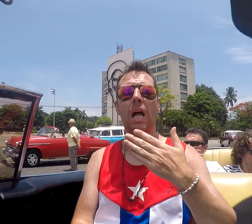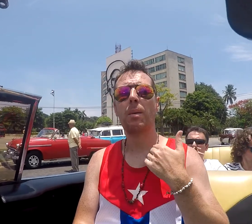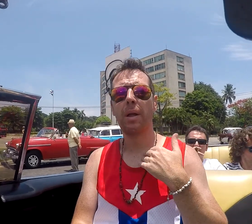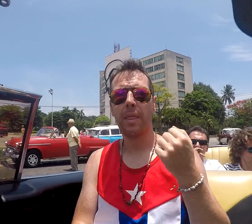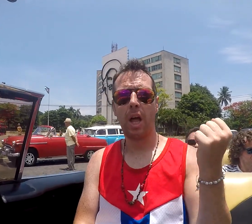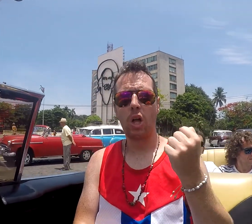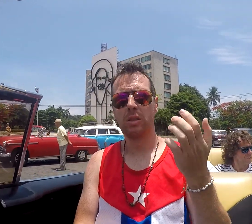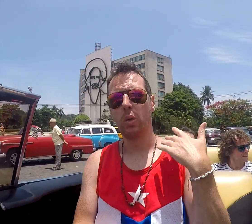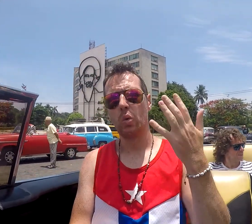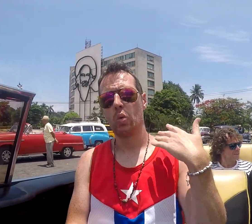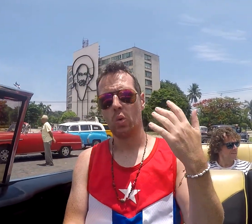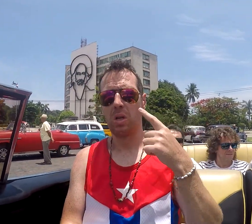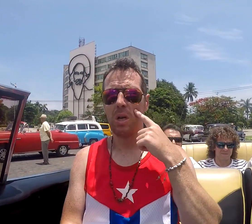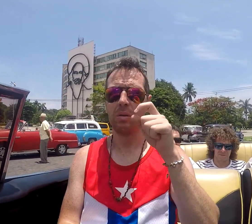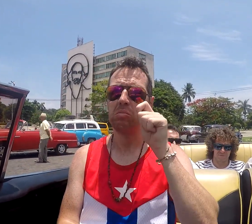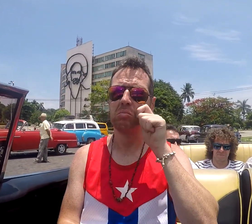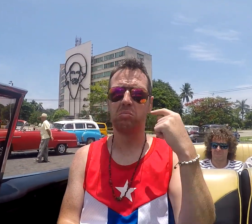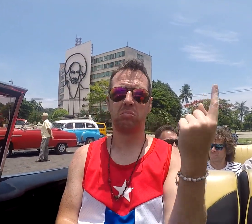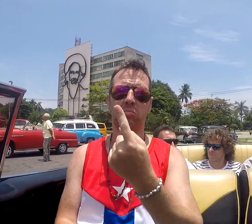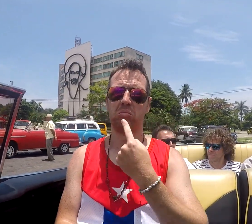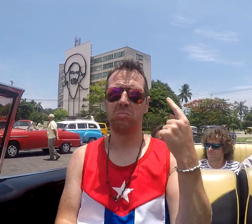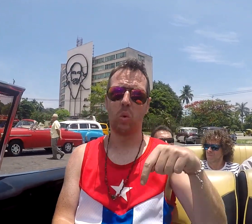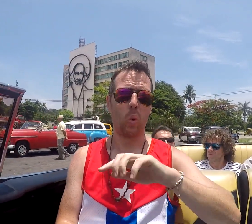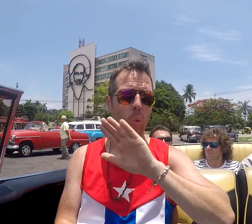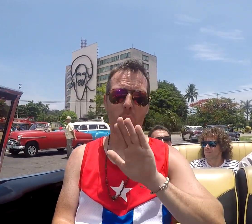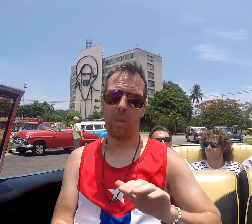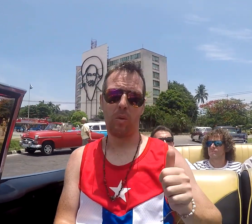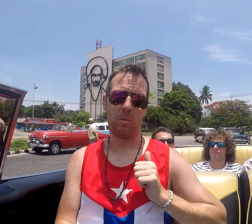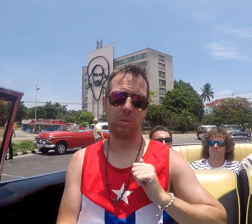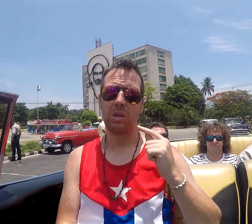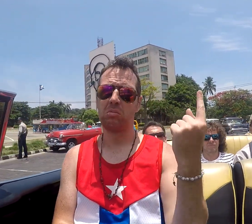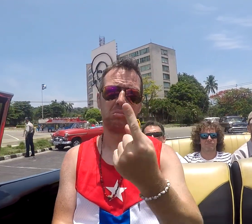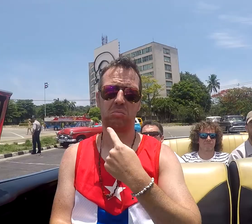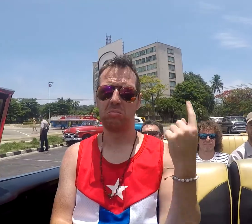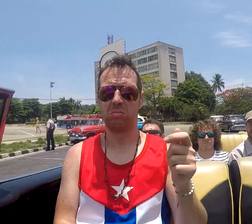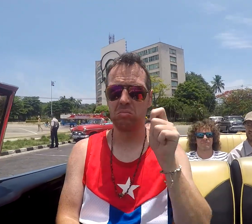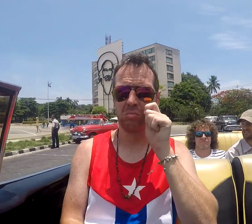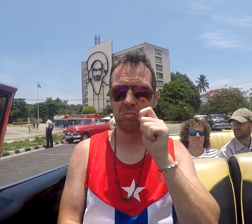Nos ha apetecido montar en este coche sin techo y dar unas vueltas, sería la última visita